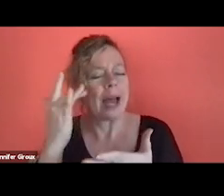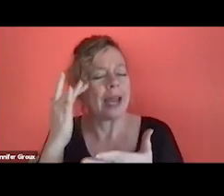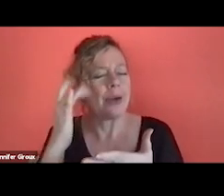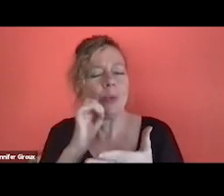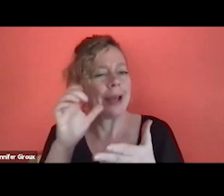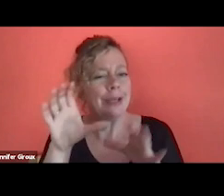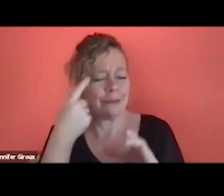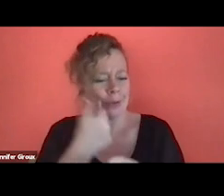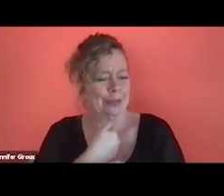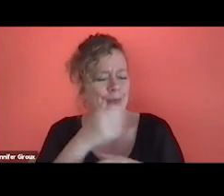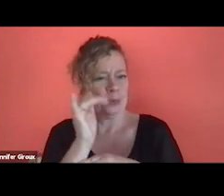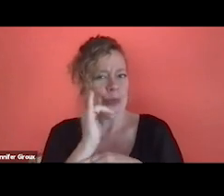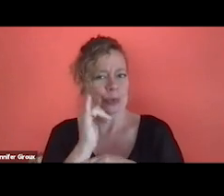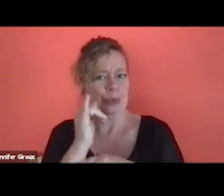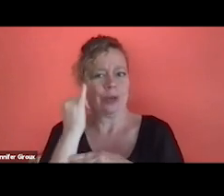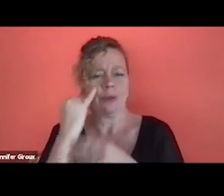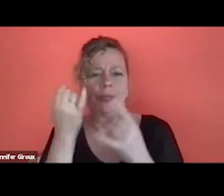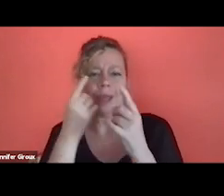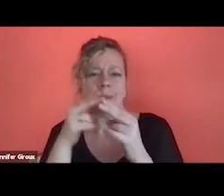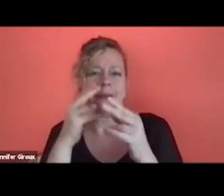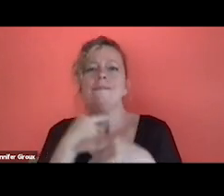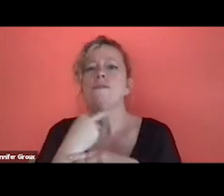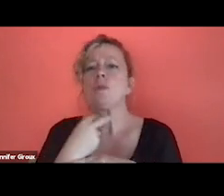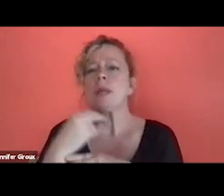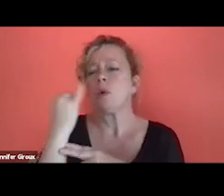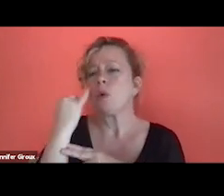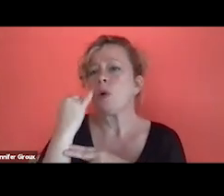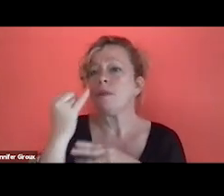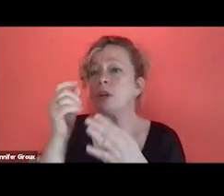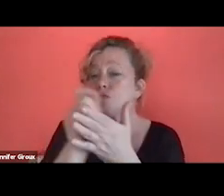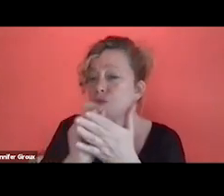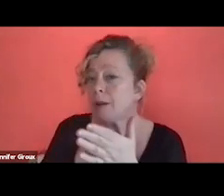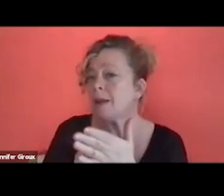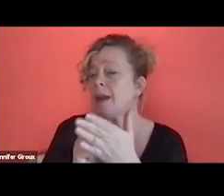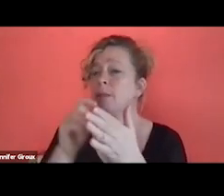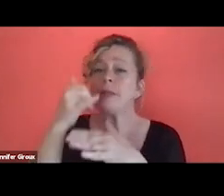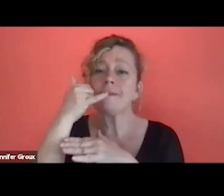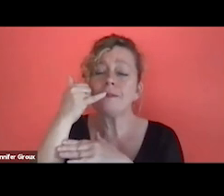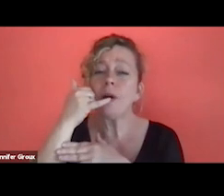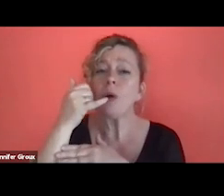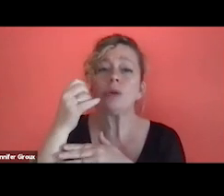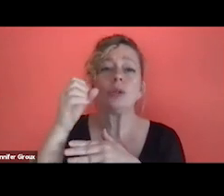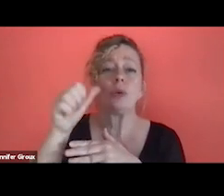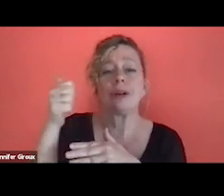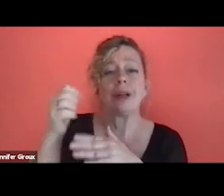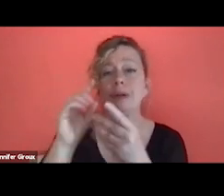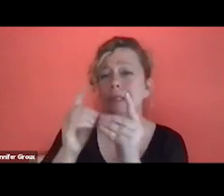Entonces, ya sea que estemos pensando en ello verbalmente, o si realmente lo escribimos o lo ponemos en nuestros teléfonos o de alguna otra manera digital,